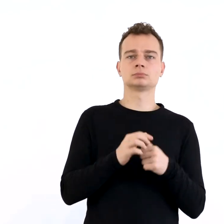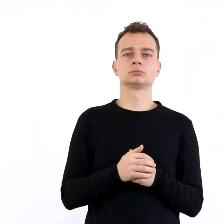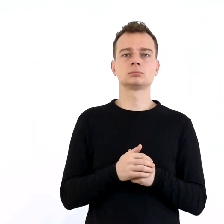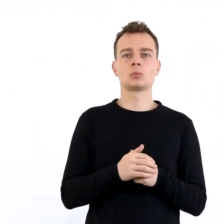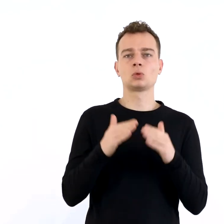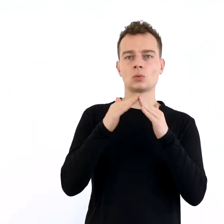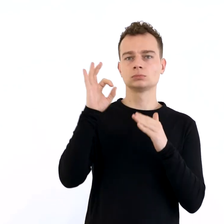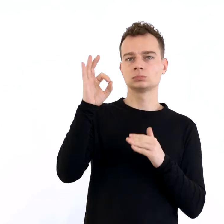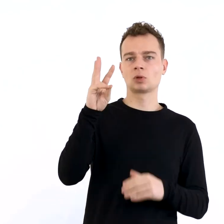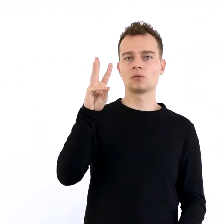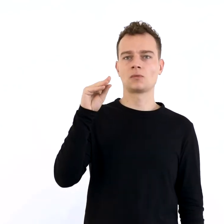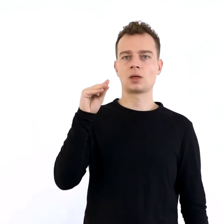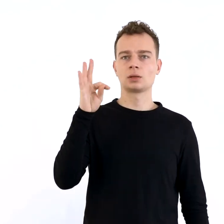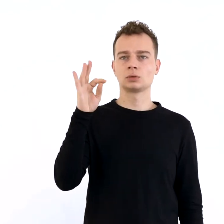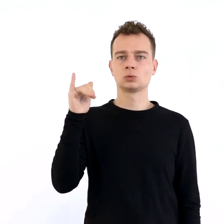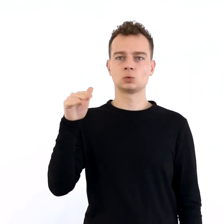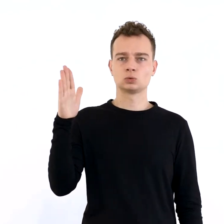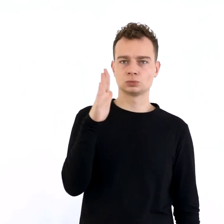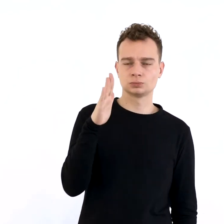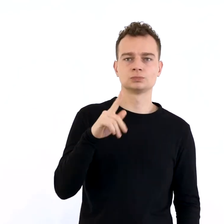Dom Wettiuszów,